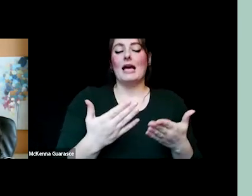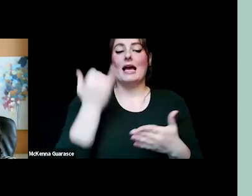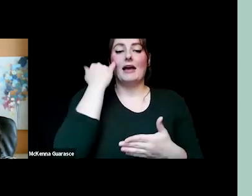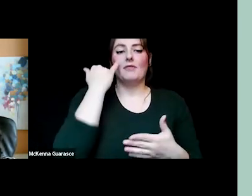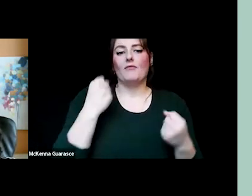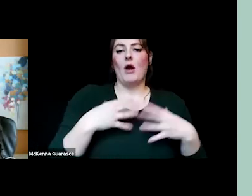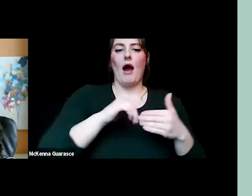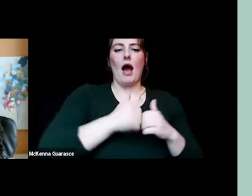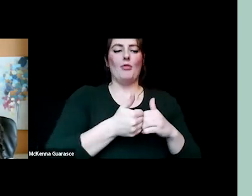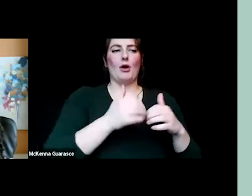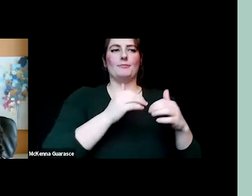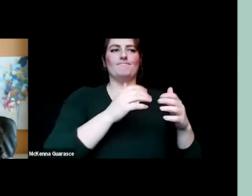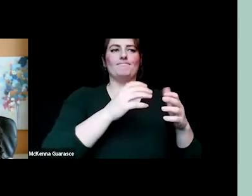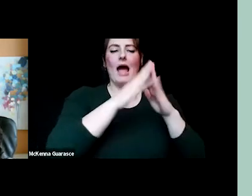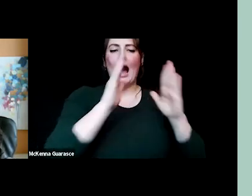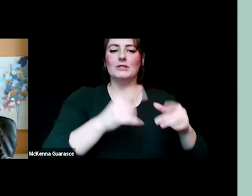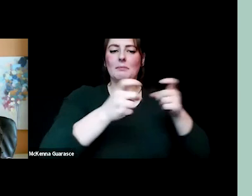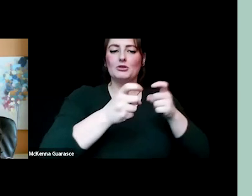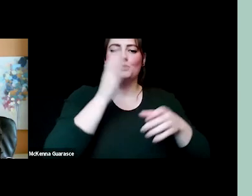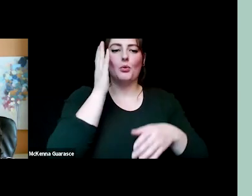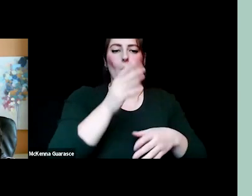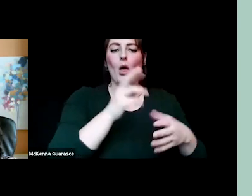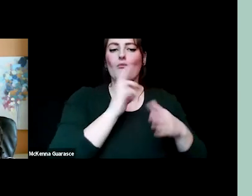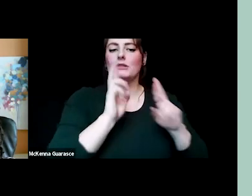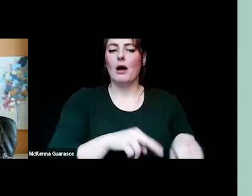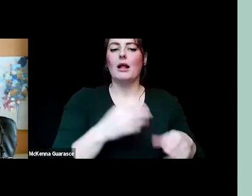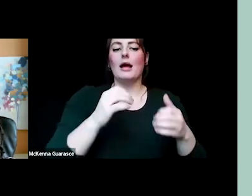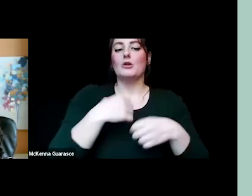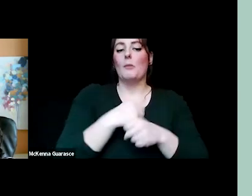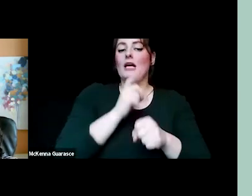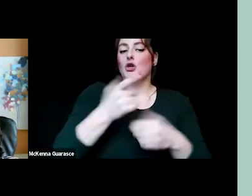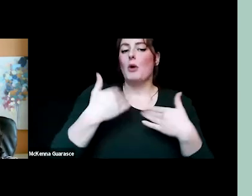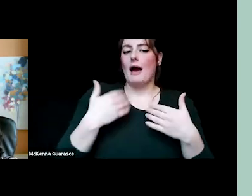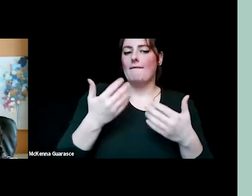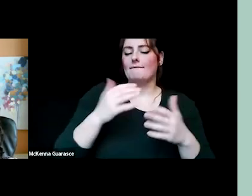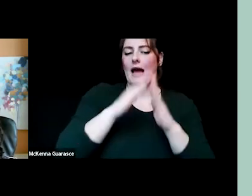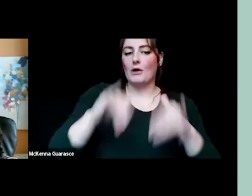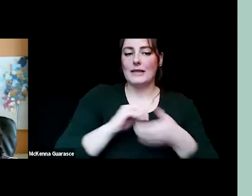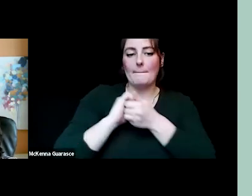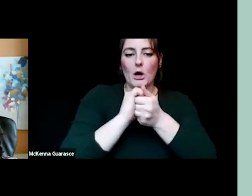Es crucial tener un compañero de vivienda que esté dispuesto,